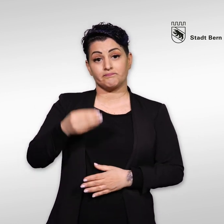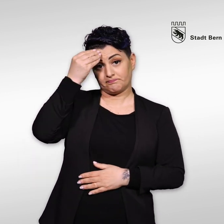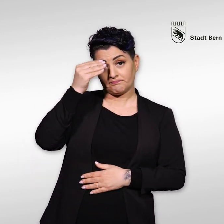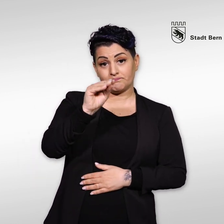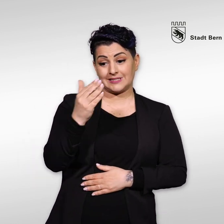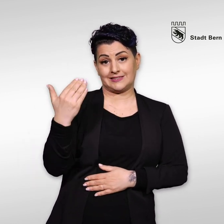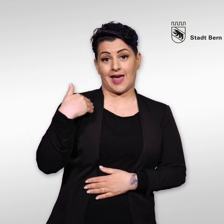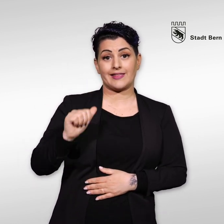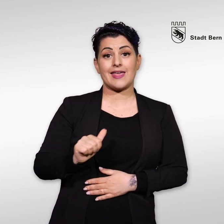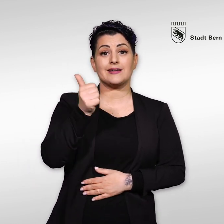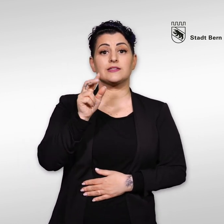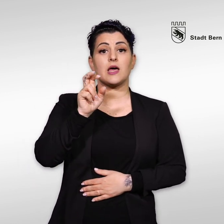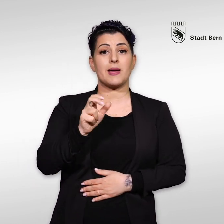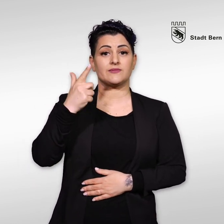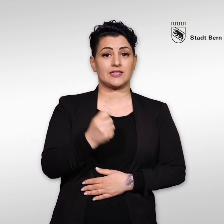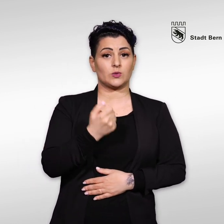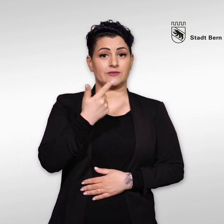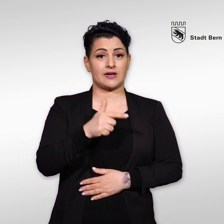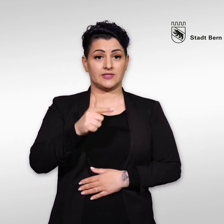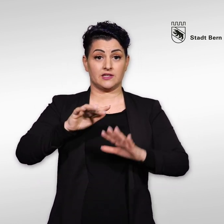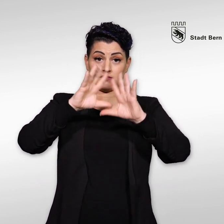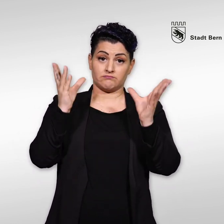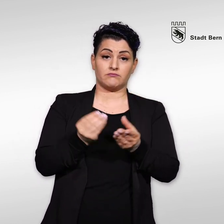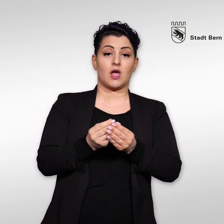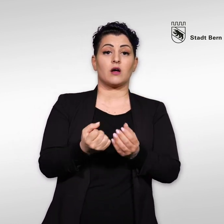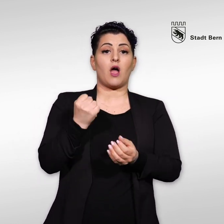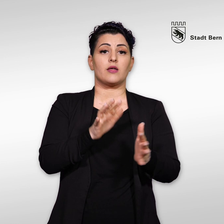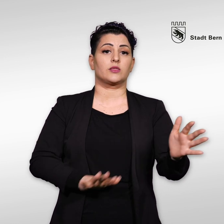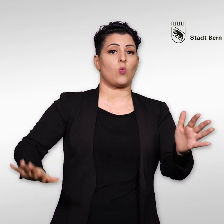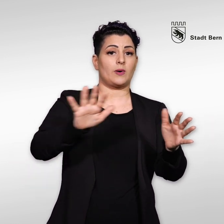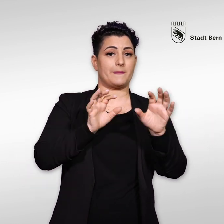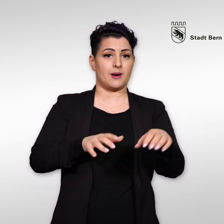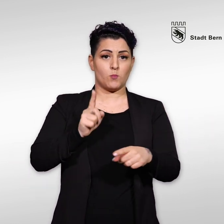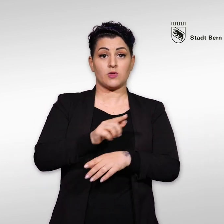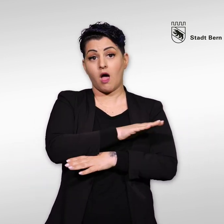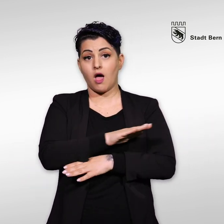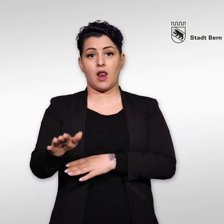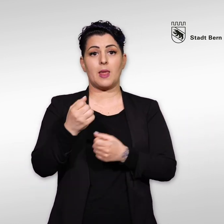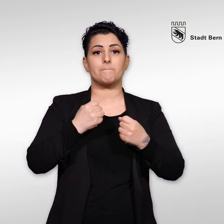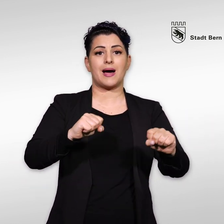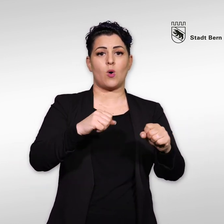Hinweis: Seit dem 1. März 2022 müssen im ganzen Kanton Bern sämtliche Baugesuche